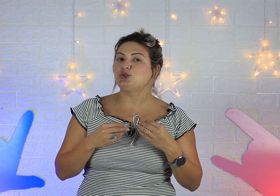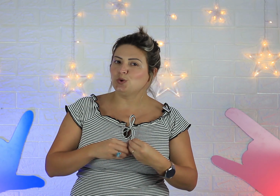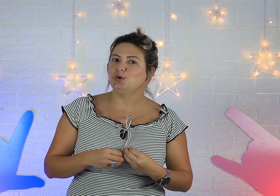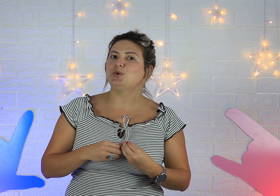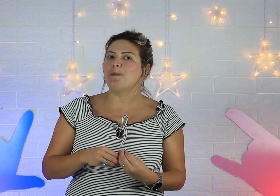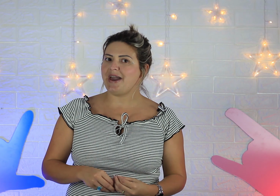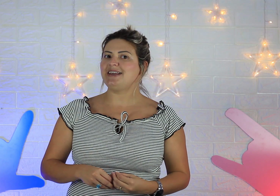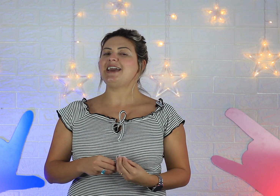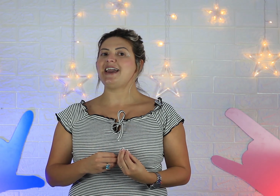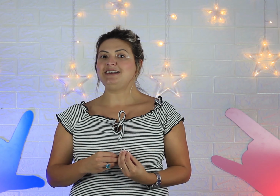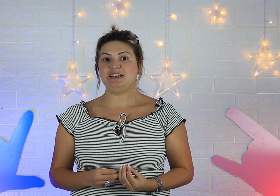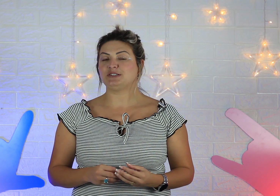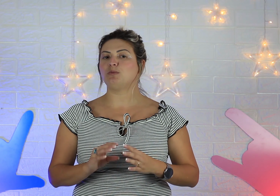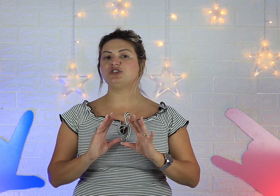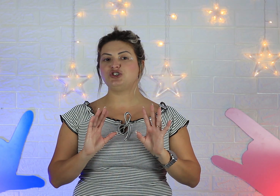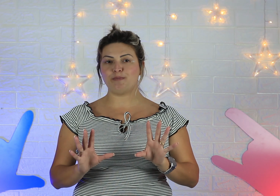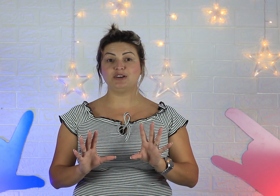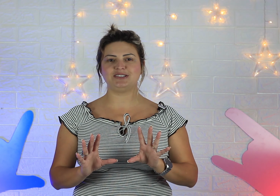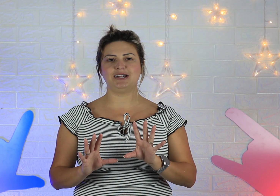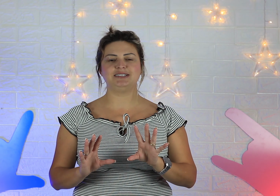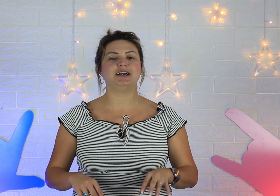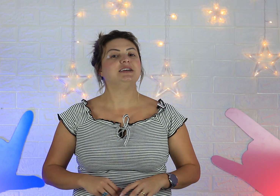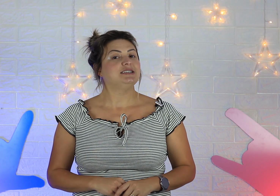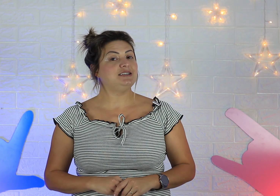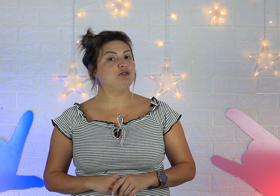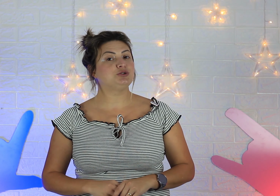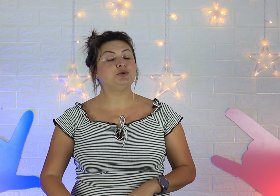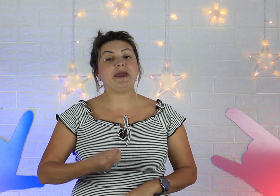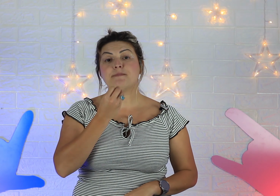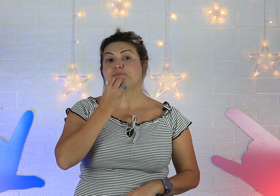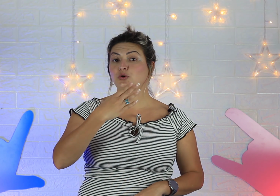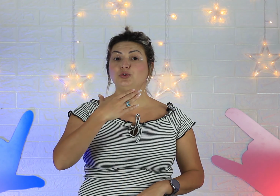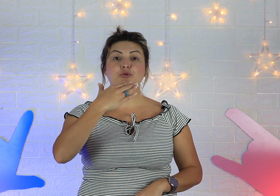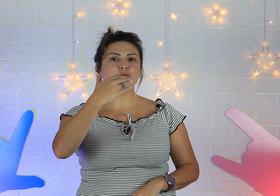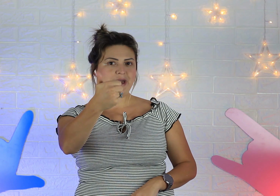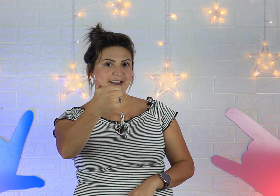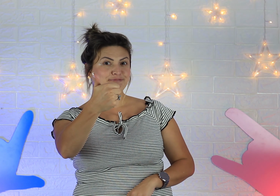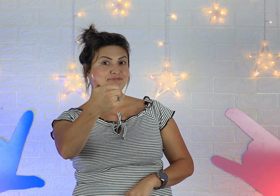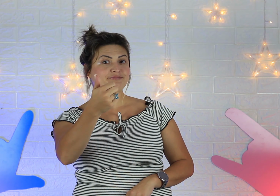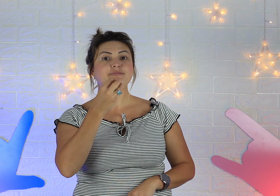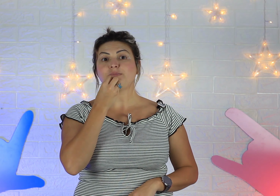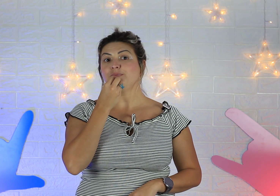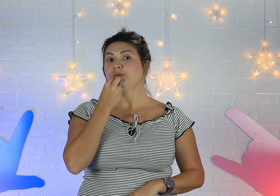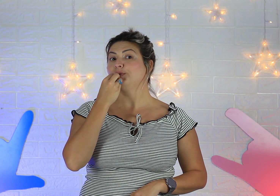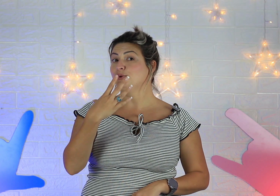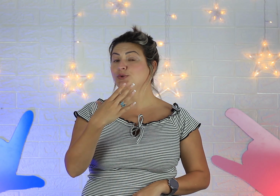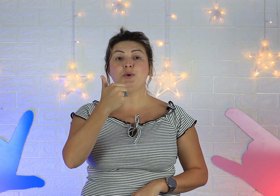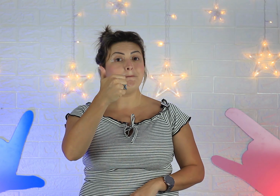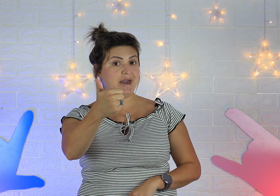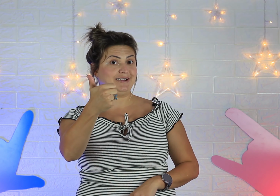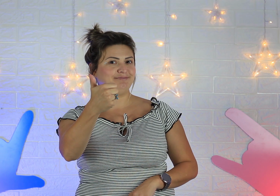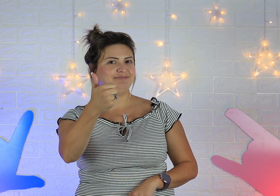gente diz tudo bem em vidas como que a gente pode sinalizar sinal de tudo bem tudo bem Oi tudo bem